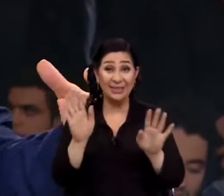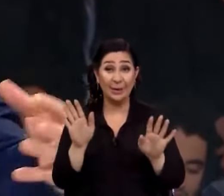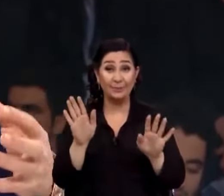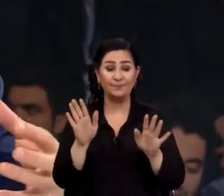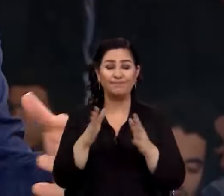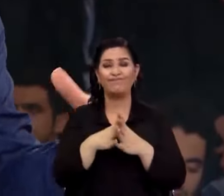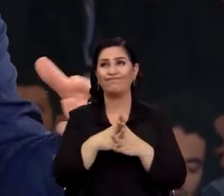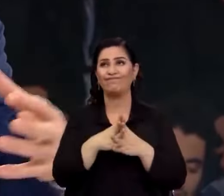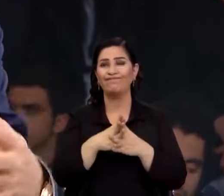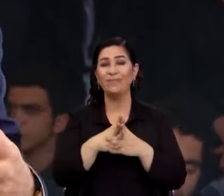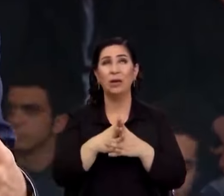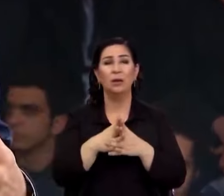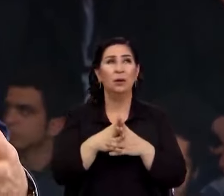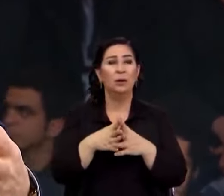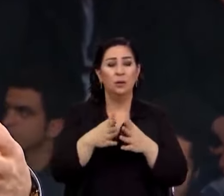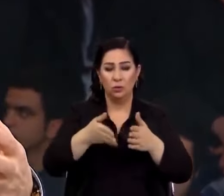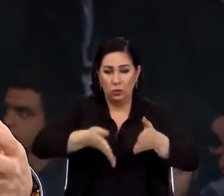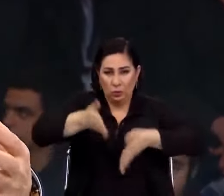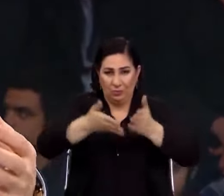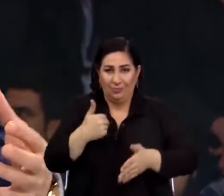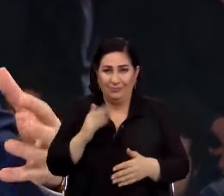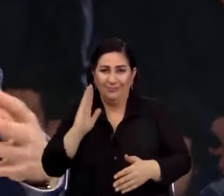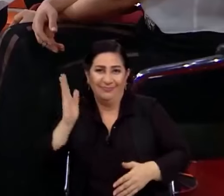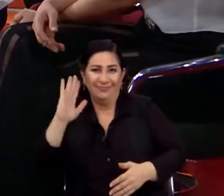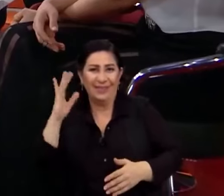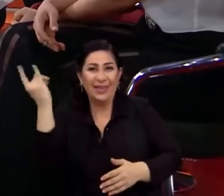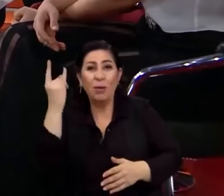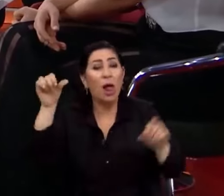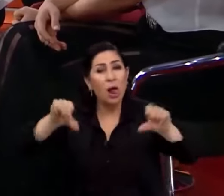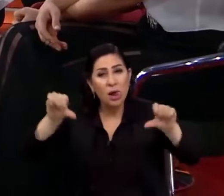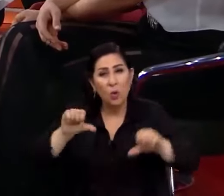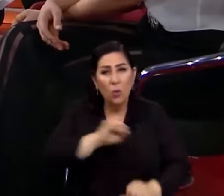bir yandan sokağa çıkmaya çekinirken bir yandan da insanların buna